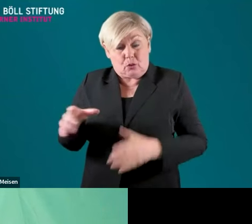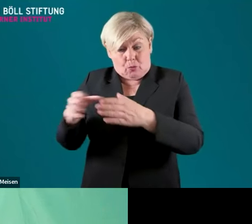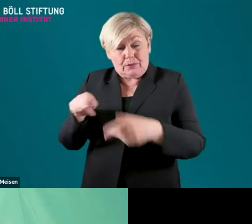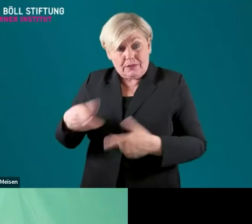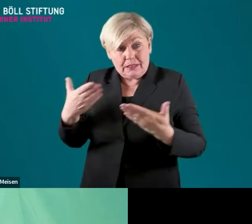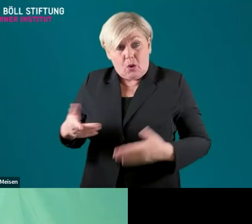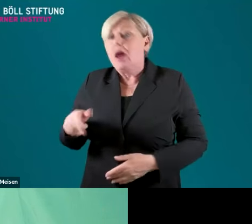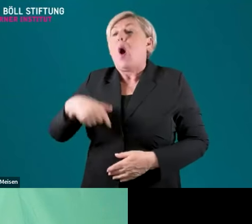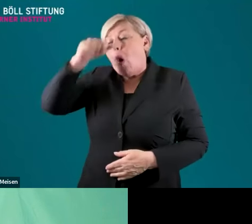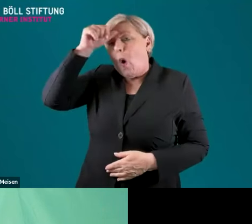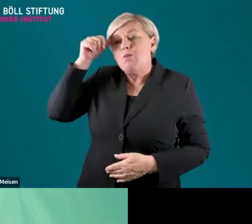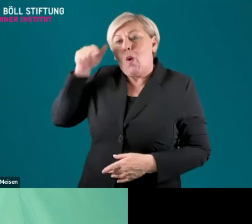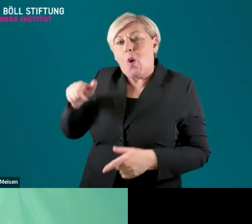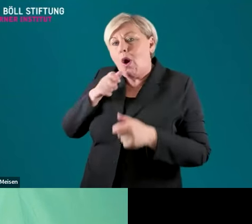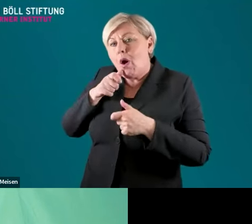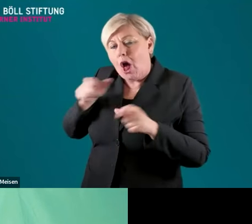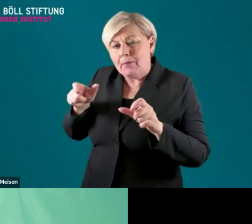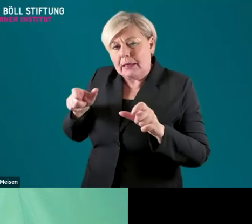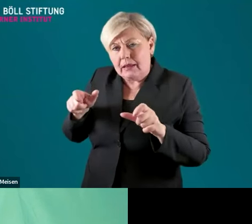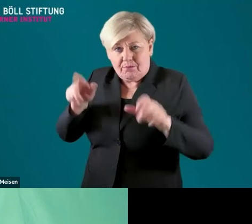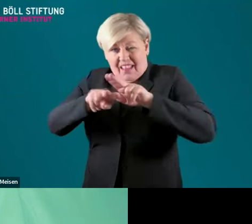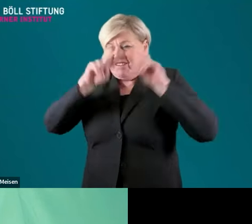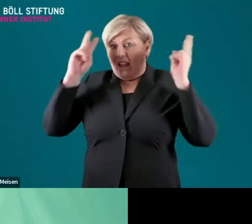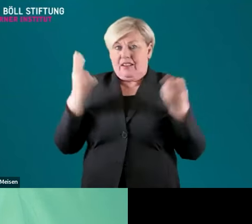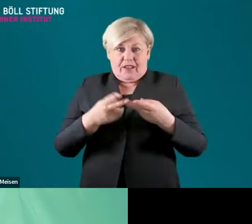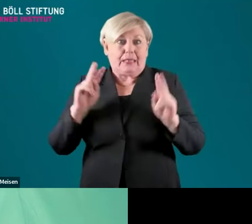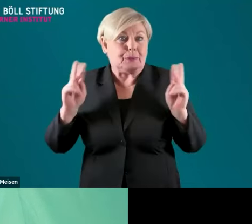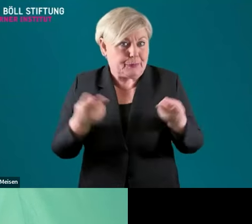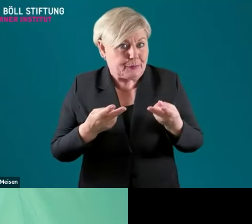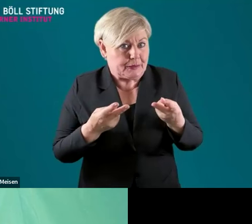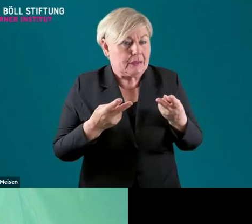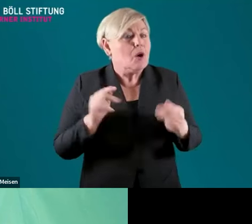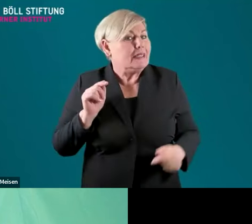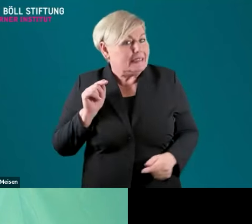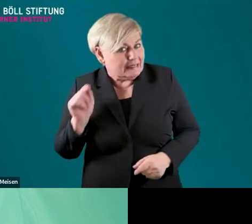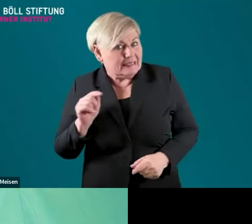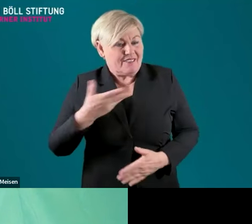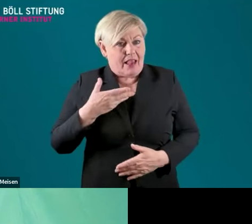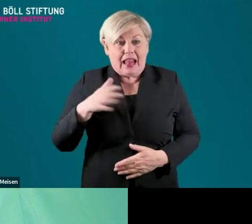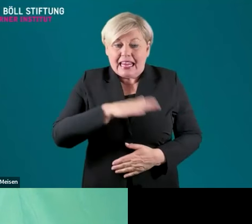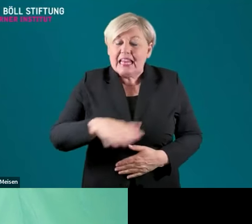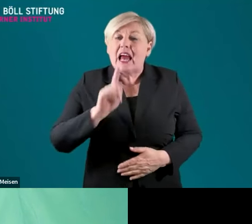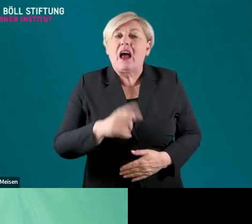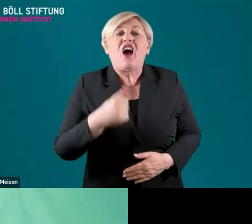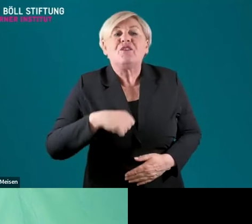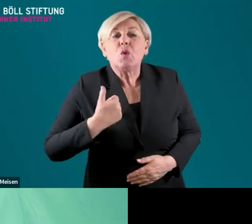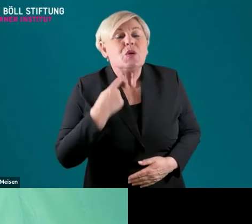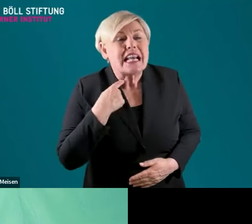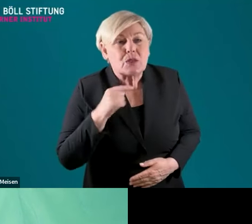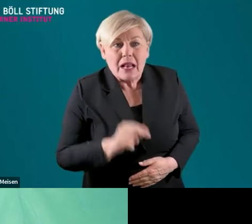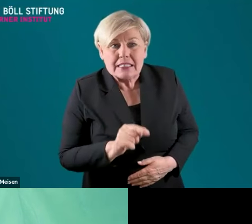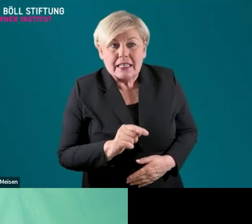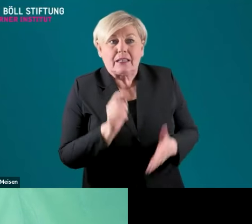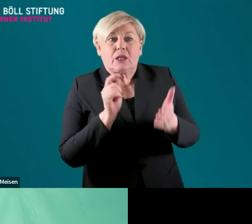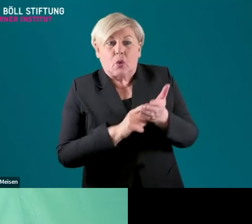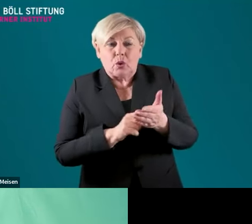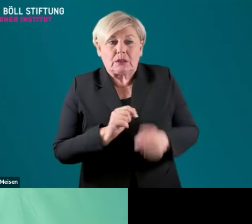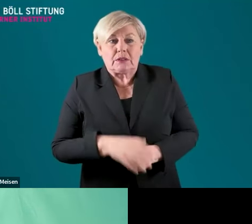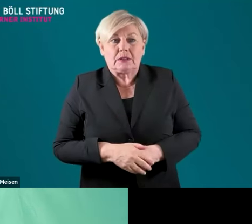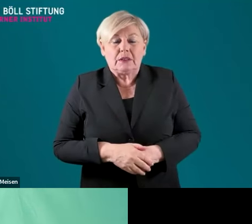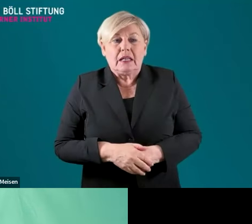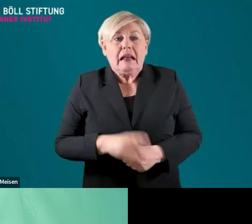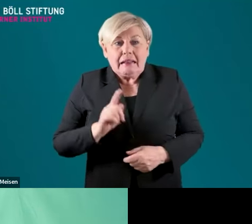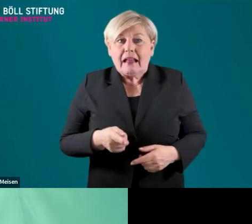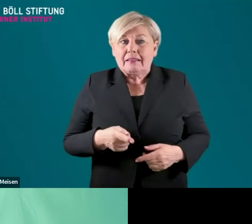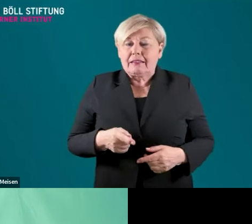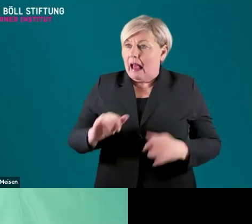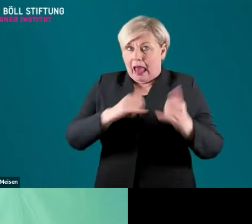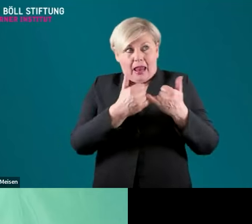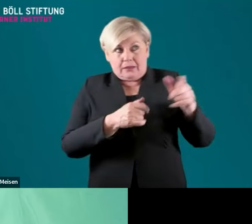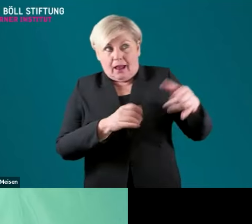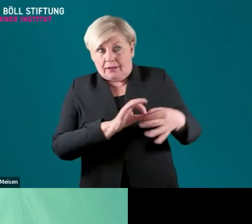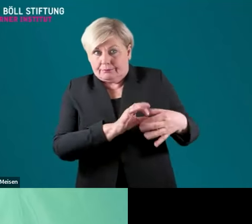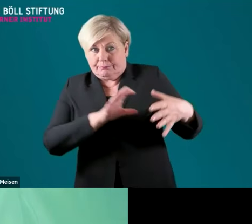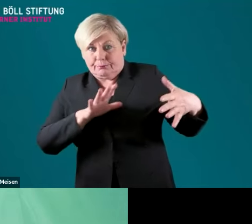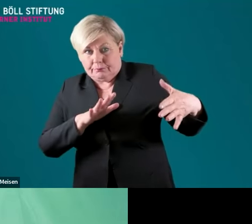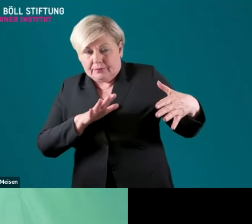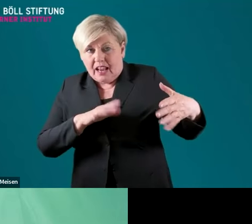Es gibt eine Homolobby, eine weltweite Homolobby, und die wollen die Kinder frühsexualisieren, damit sie dann entfremdet werden von den Eltern, damit die Familie zerstört wird.